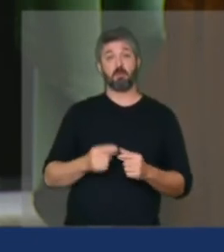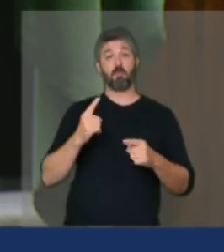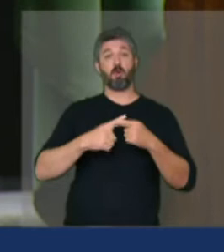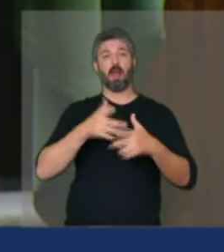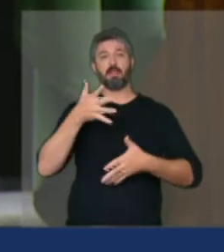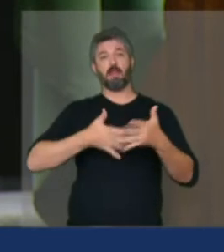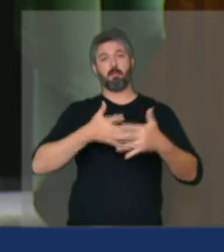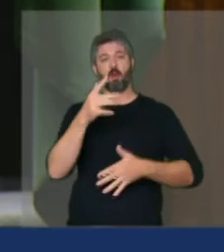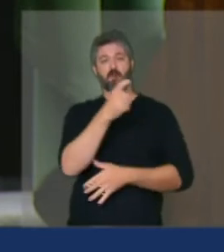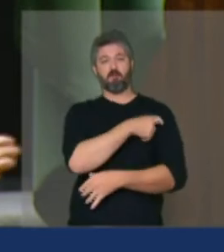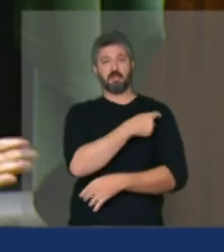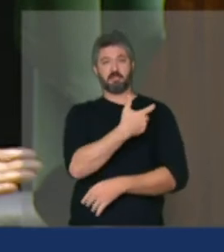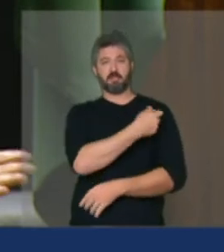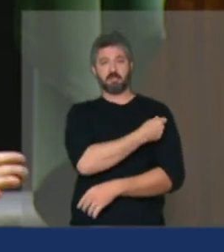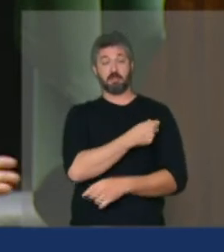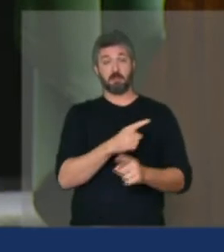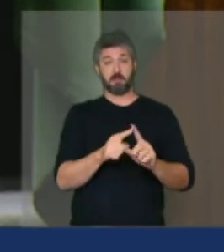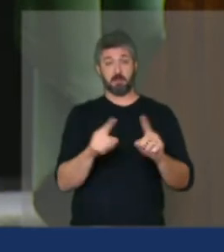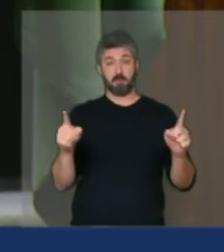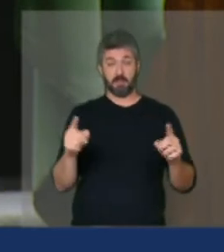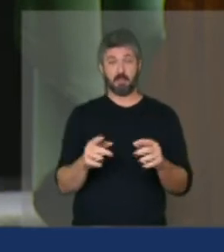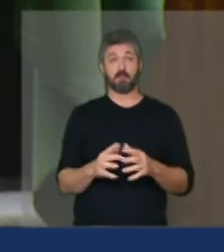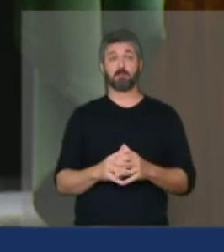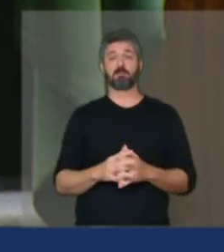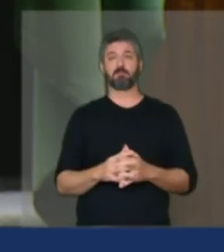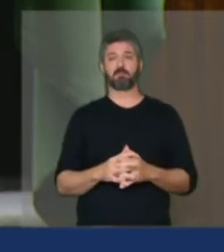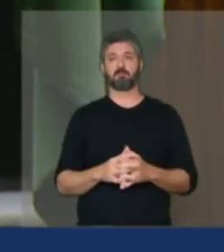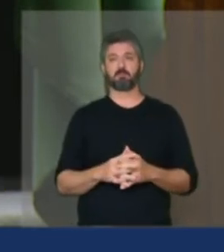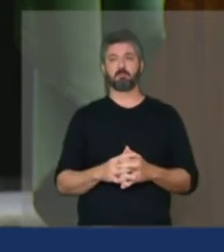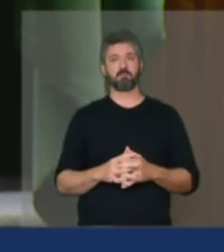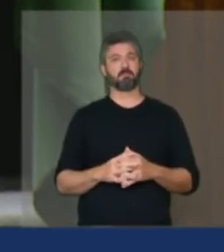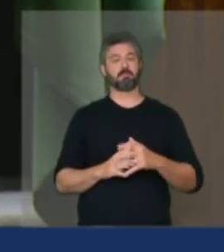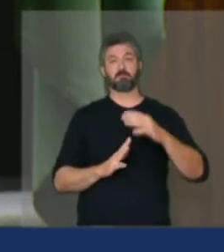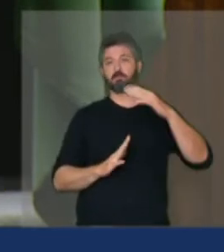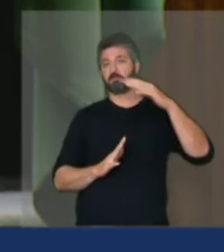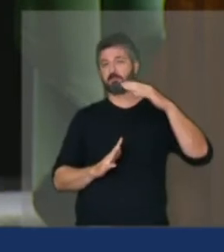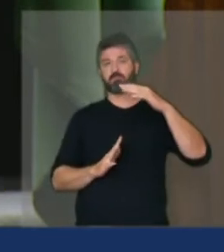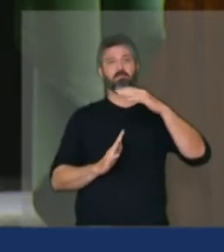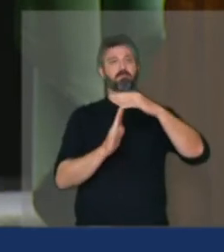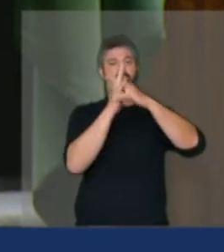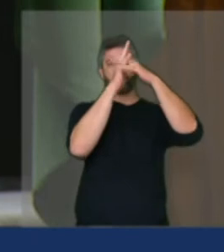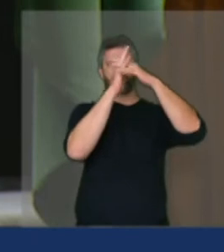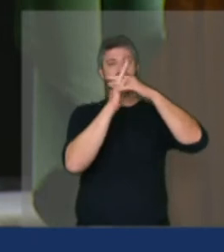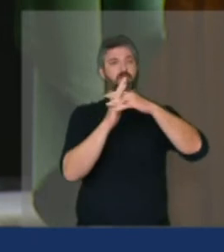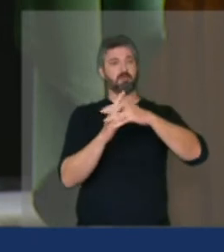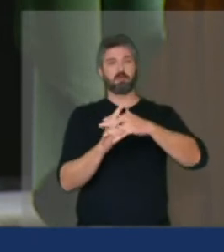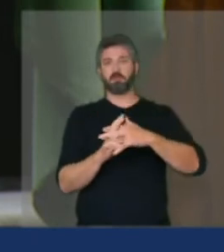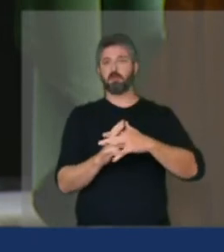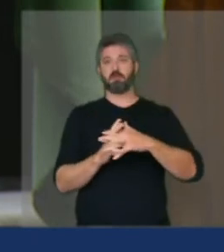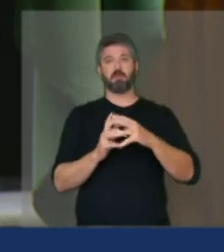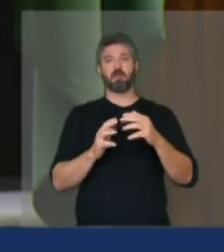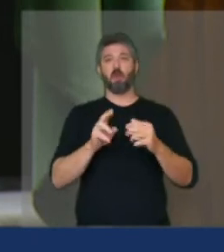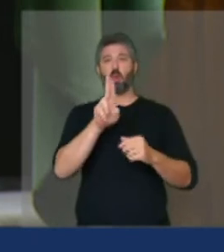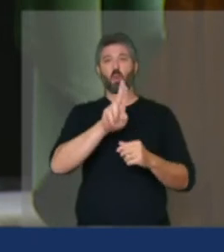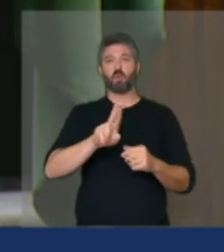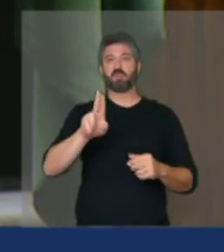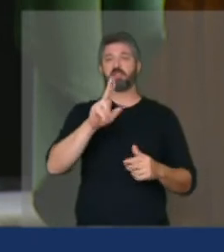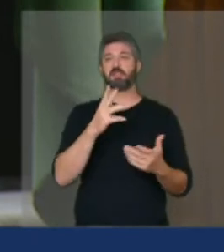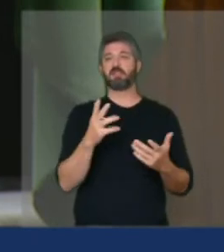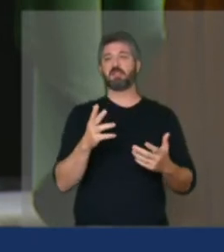QUE BOICOTOU A VACINA. MAS ULTRAPASSA OS LIMITES DA IMAGINAÇÃO , VOCÊ UTILIZAR UMA REDE DE TELEVISÃO, UM